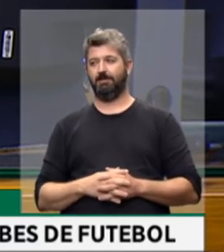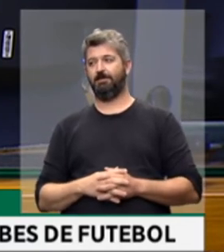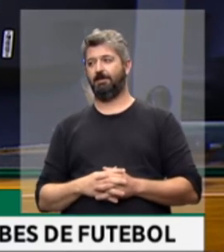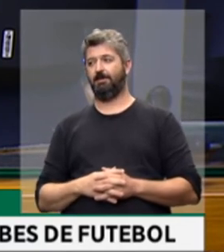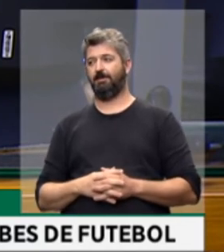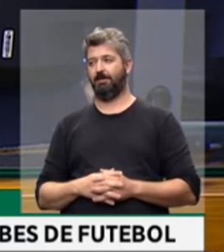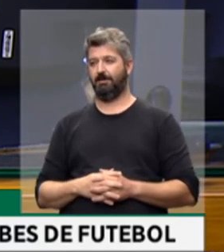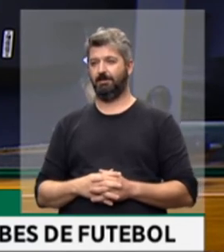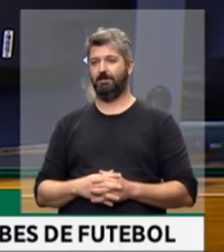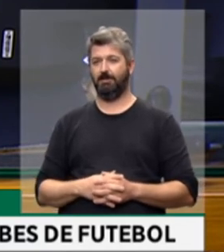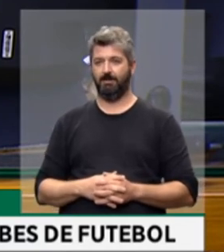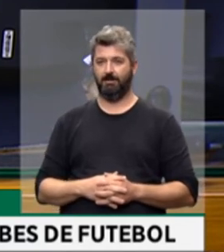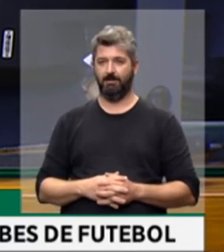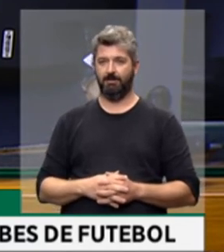COMO VOTA O PL? GIOVANNI